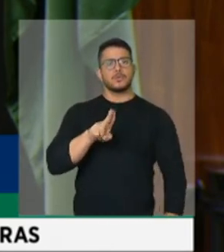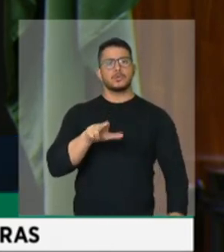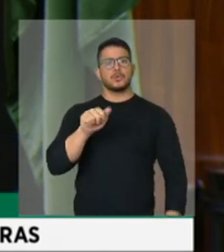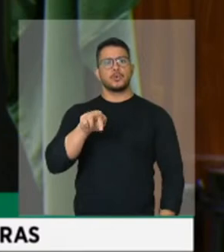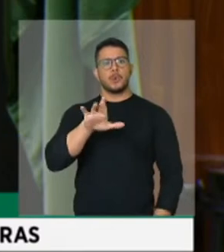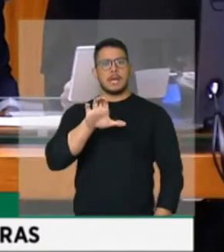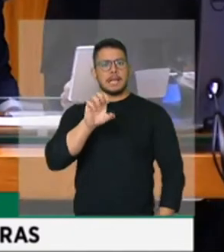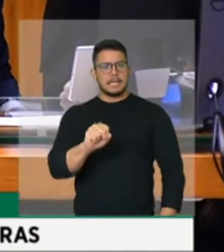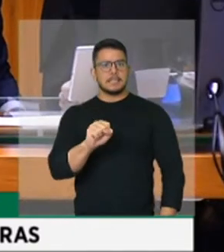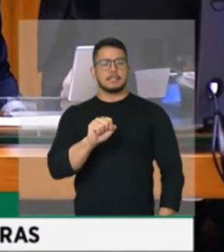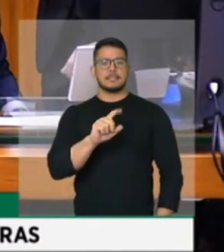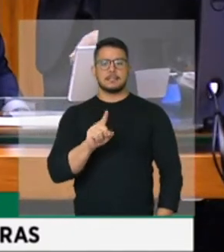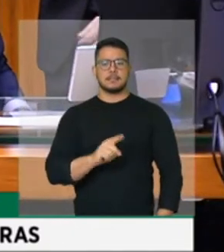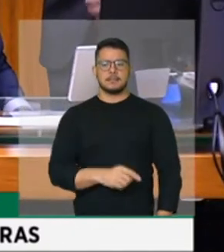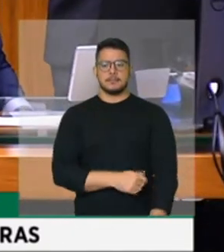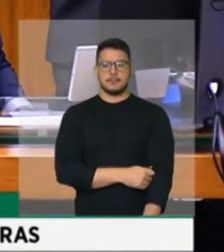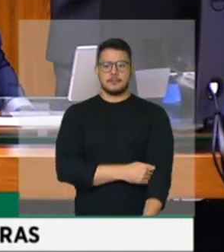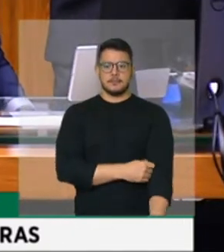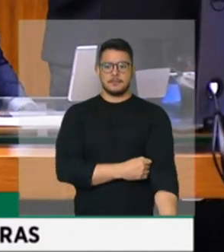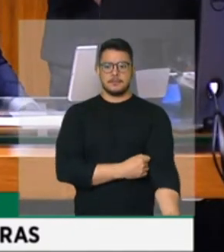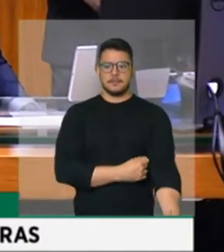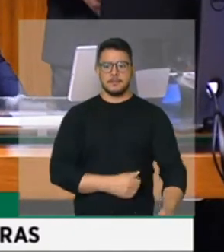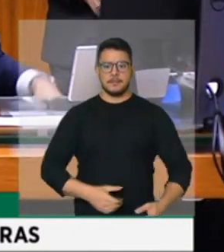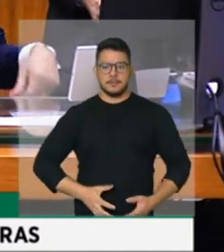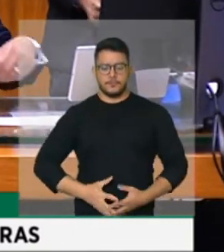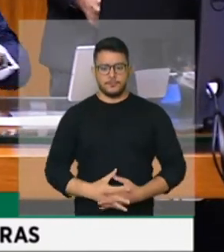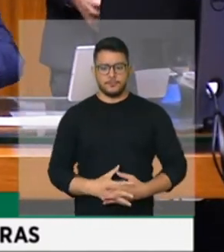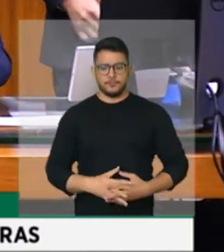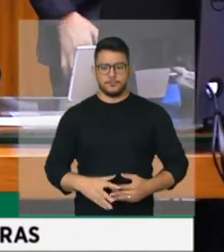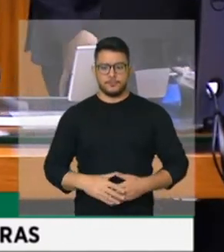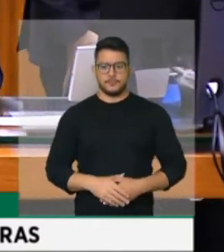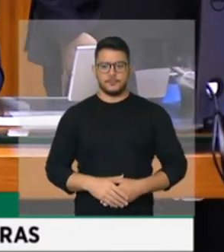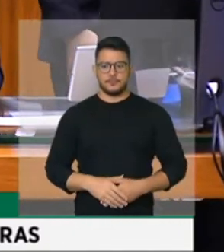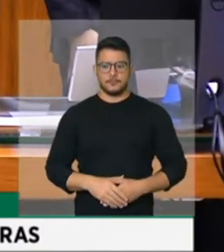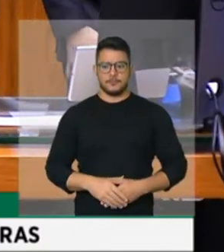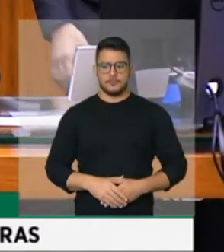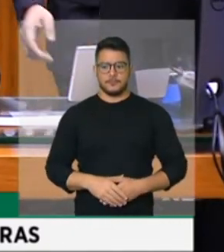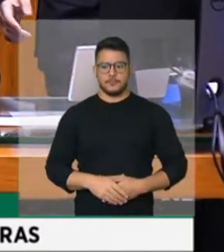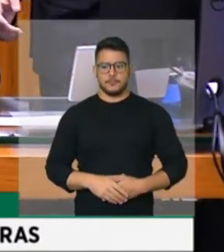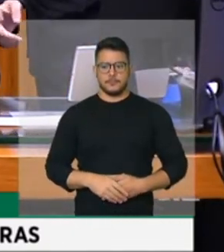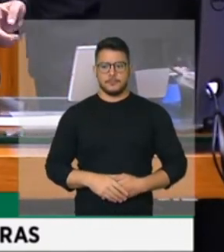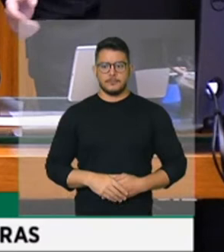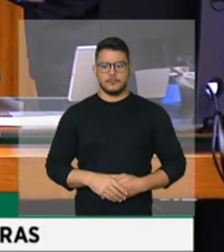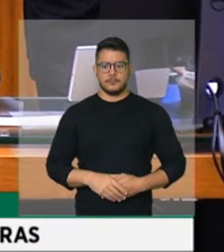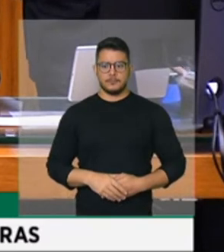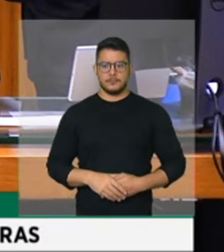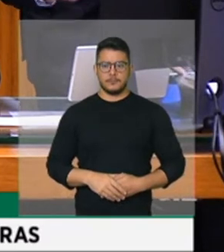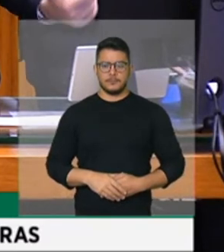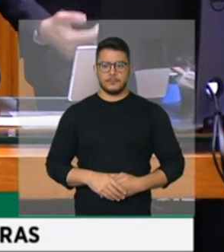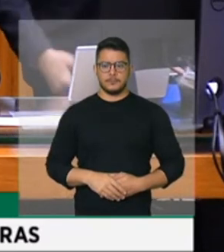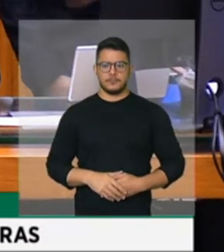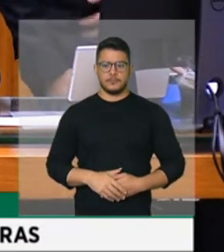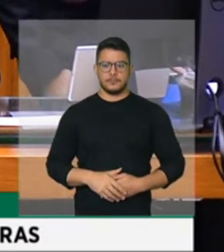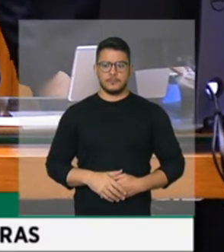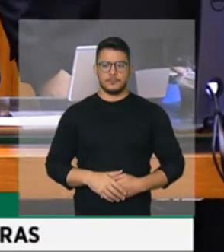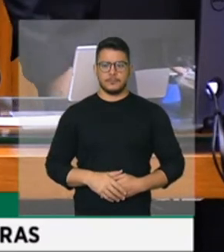SUÁREZ? -- [DEPUTADO]: PRESIDENTE, EU FUI CITADO, GOSTARIA DA GENTES LESA DE